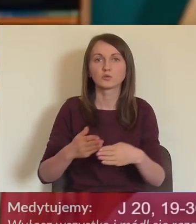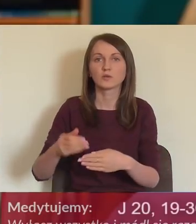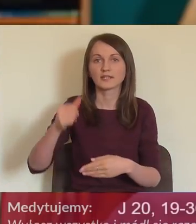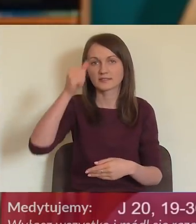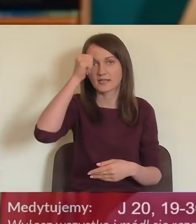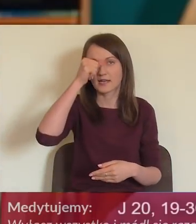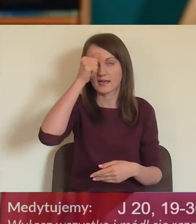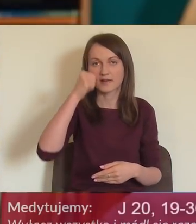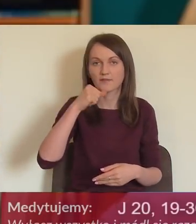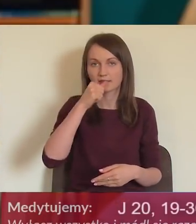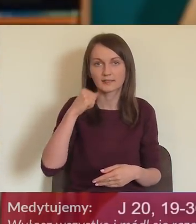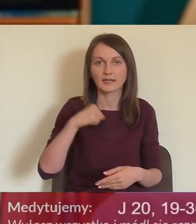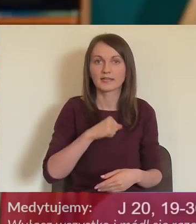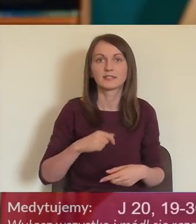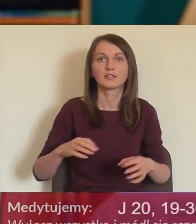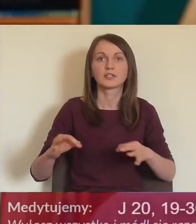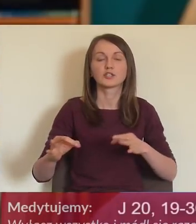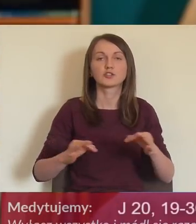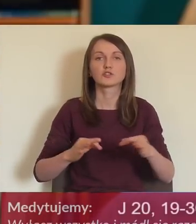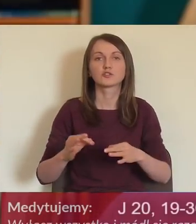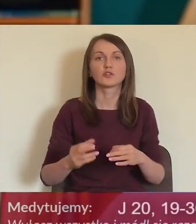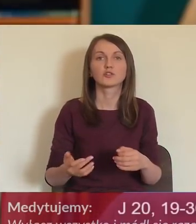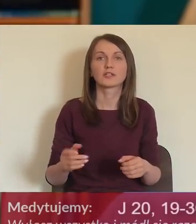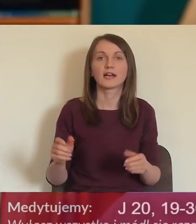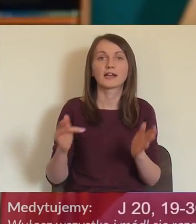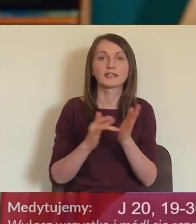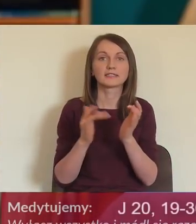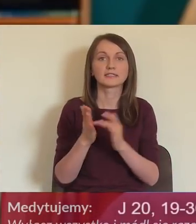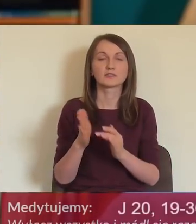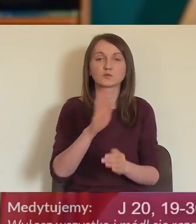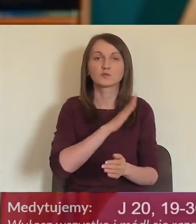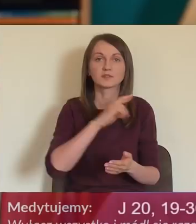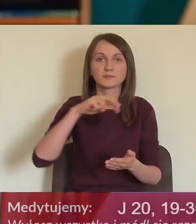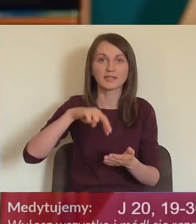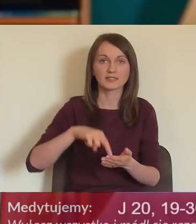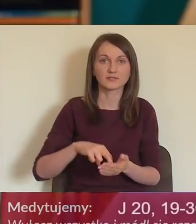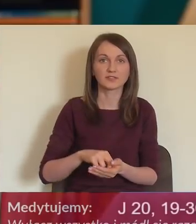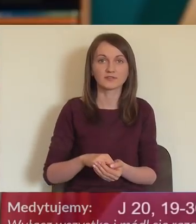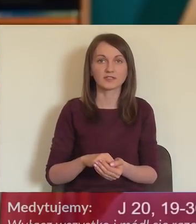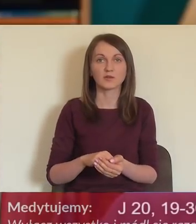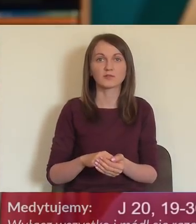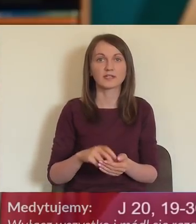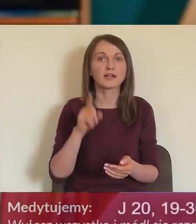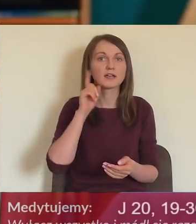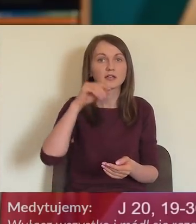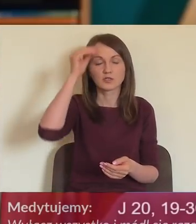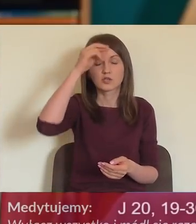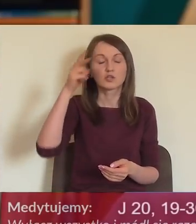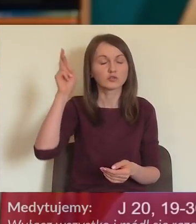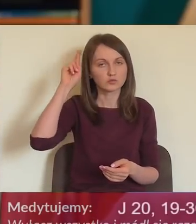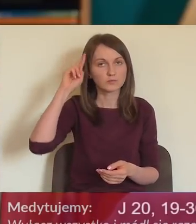bo to ciąg dalszy Ewangelii, która opowiada o tym, że Jezus Chrystus zmartwychwstał - i jak powoli to dociera do apostołów.